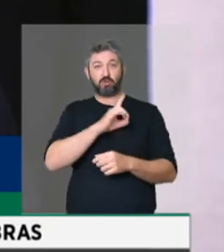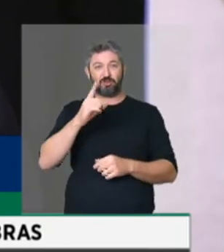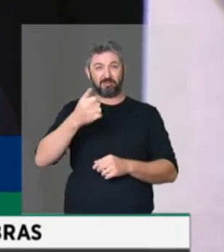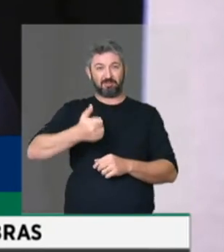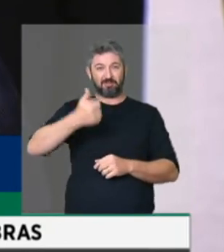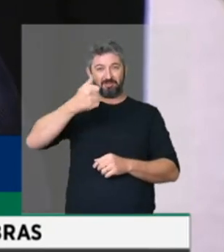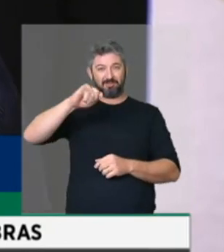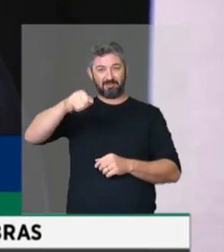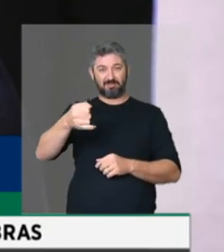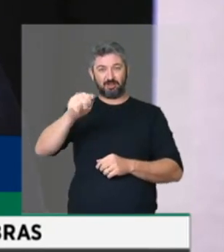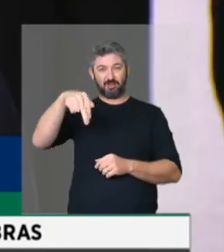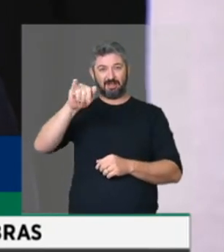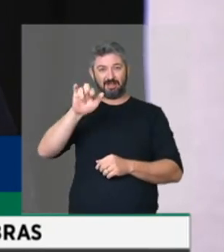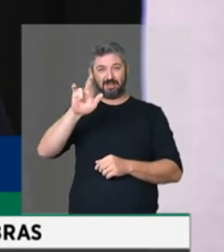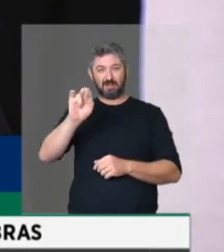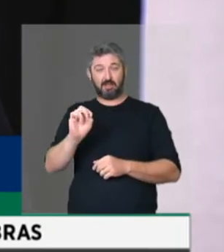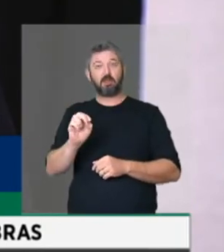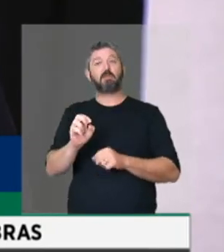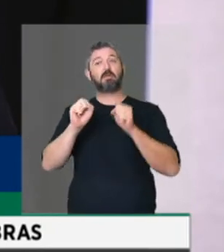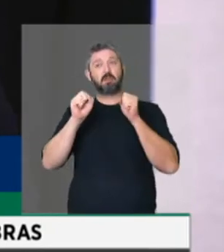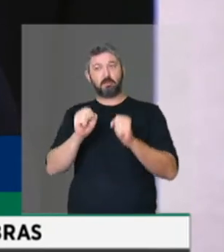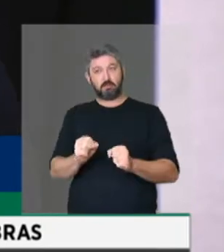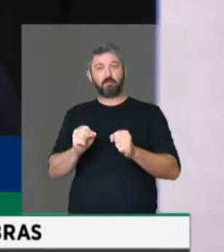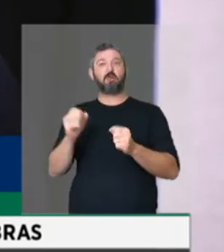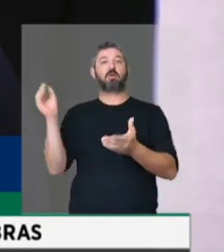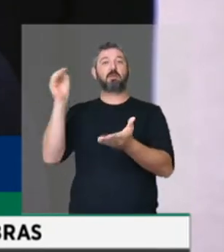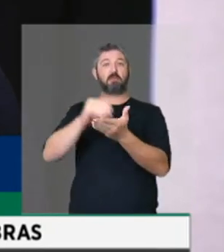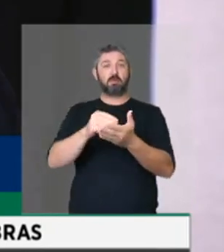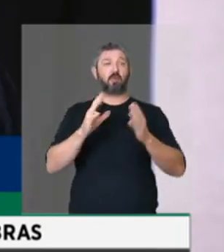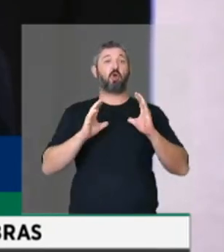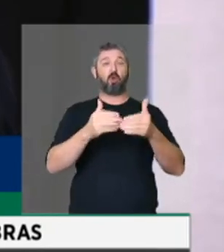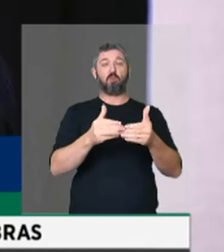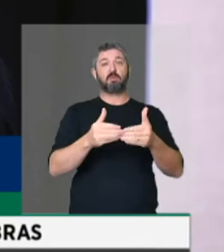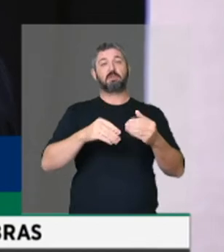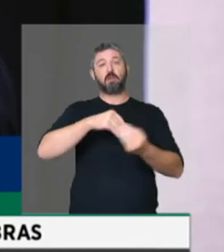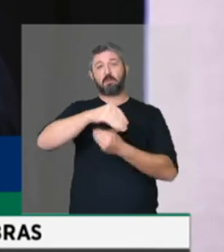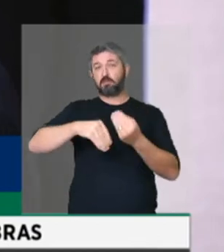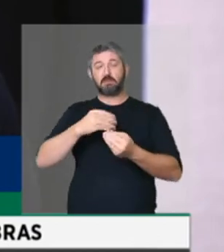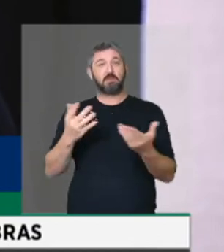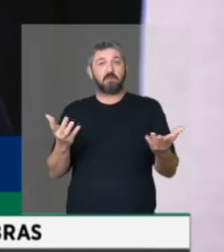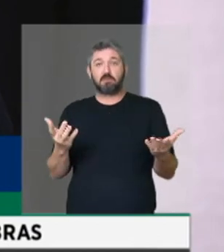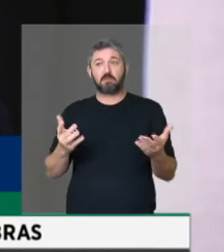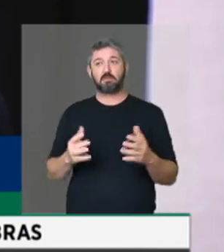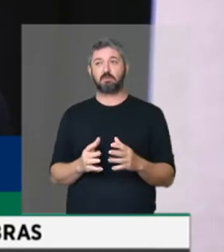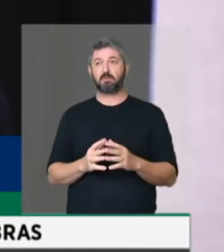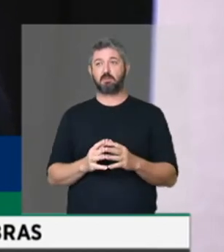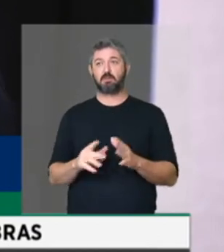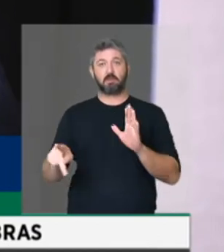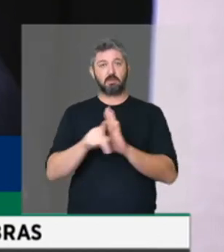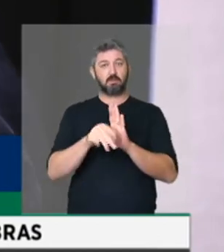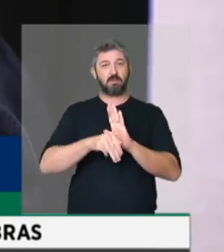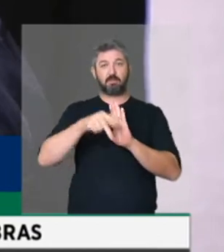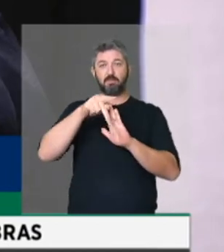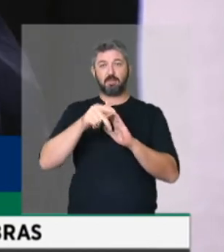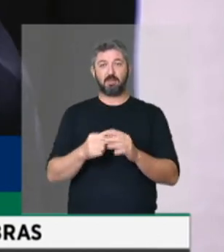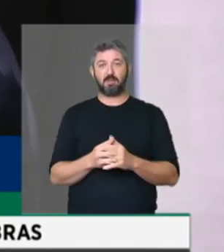PASSADO. ENTÃO, DIA PRIMEIRO DE JANEIRO DEVERIAM SER INSTALADAS AS COMISSÕES MISTAS DAS MEDIDAS PROVISÓ RIAS. AS COMISSÕES ESTÃO